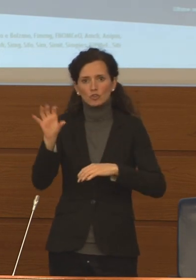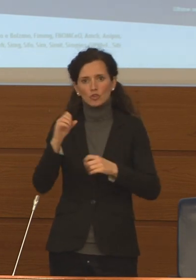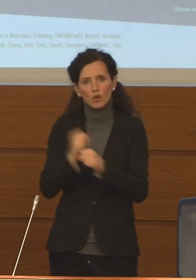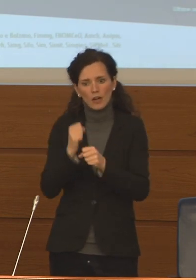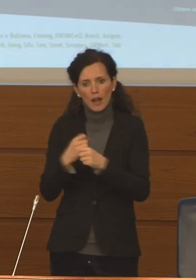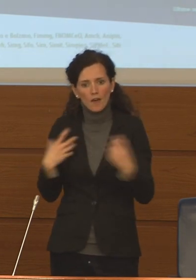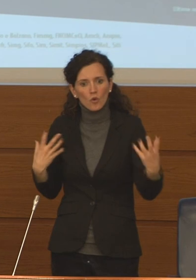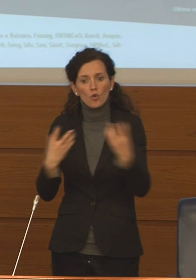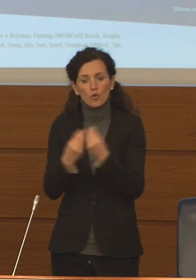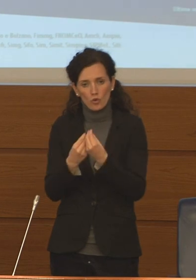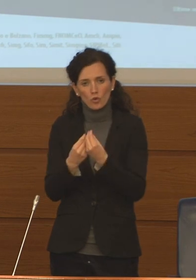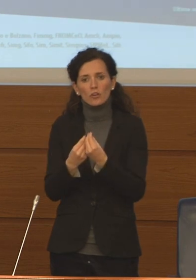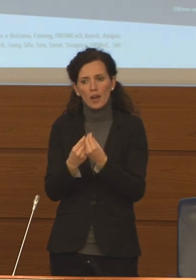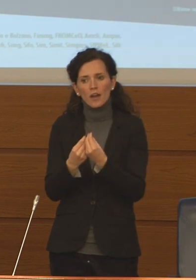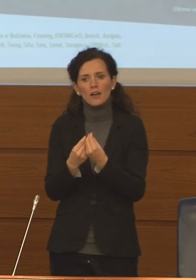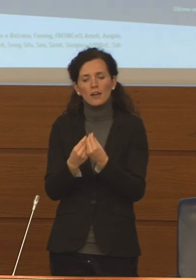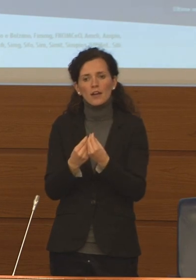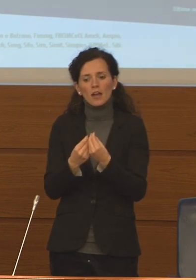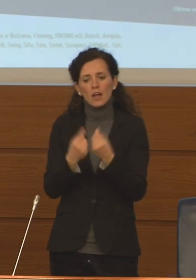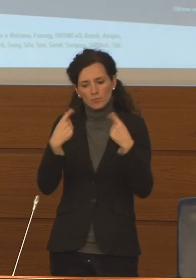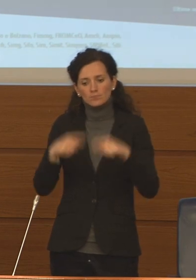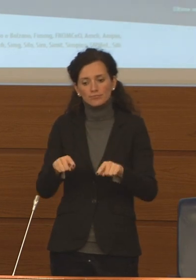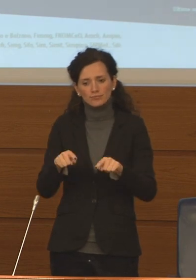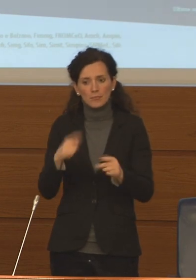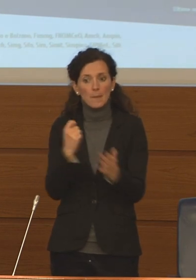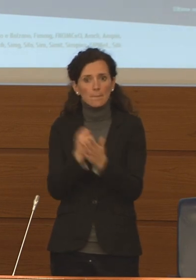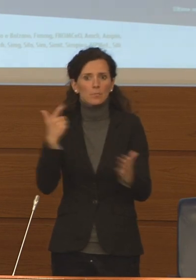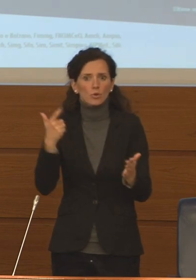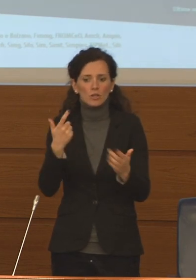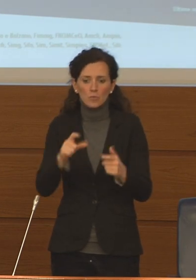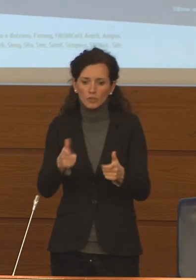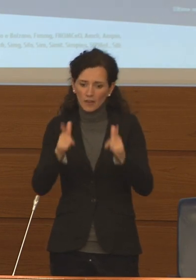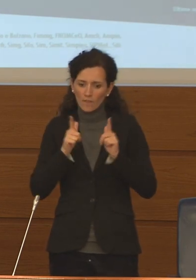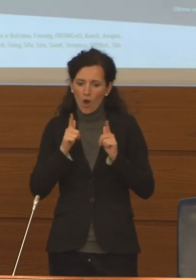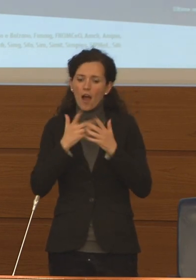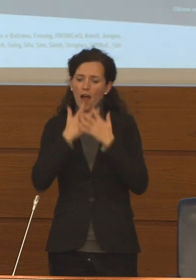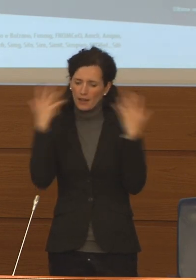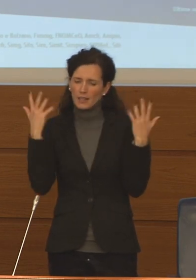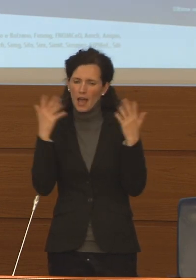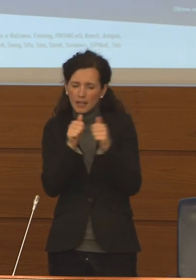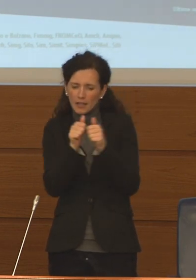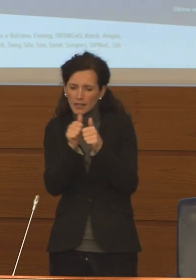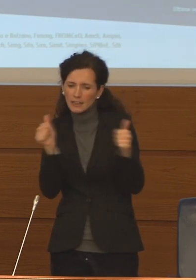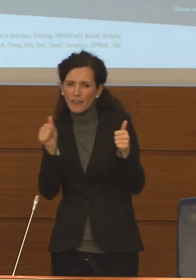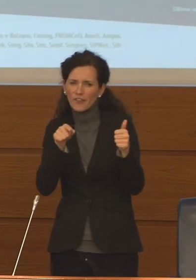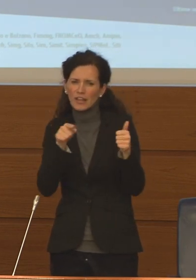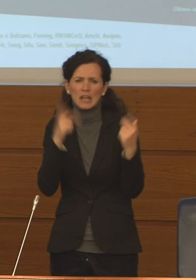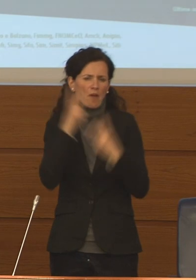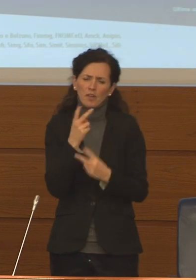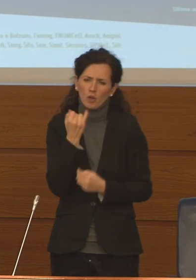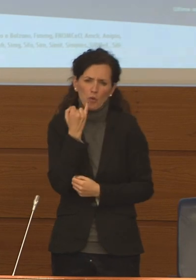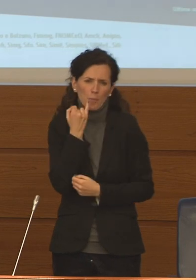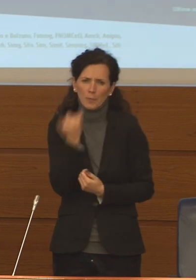importante che ci consente di differenziare. Parliamo però di piccoli numeri dell'ordine della decina.